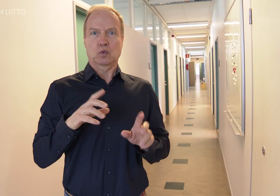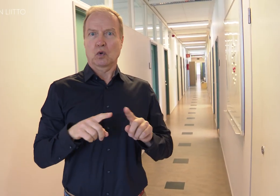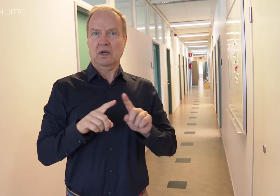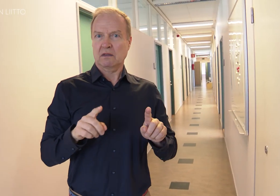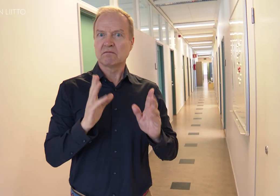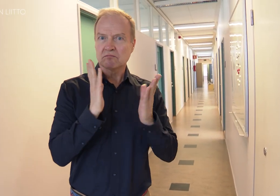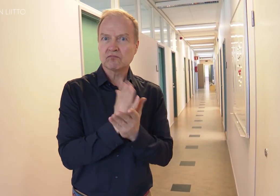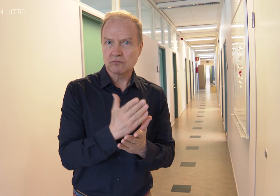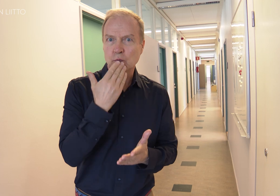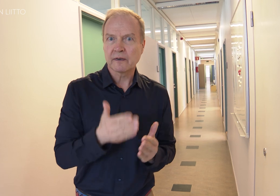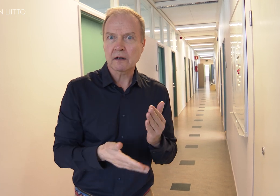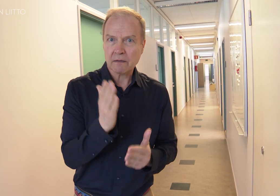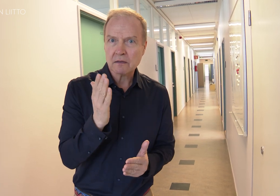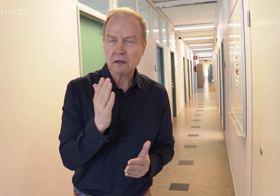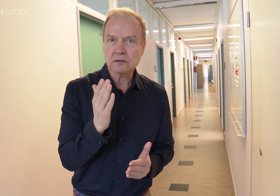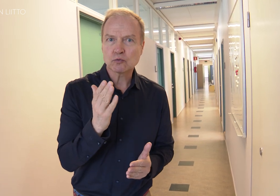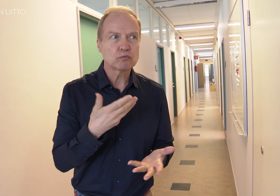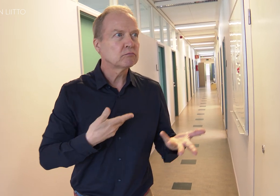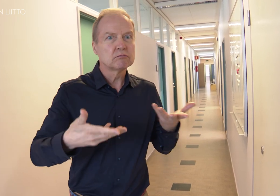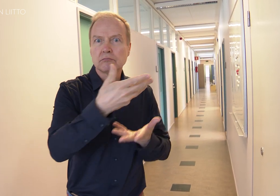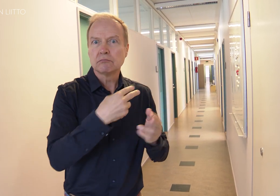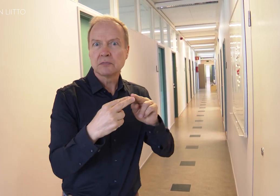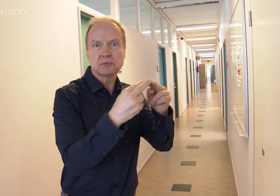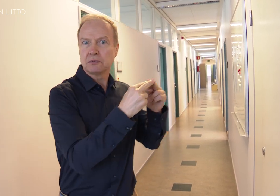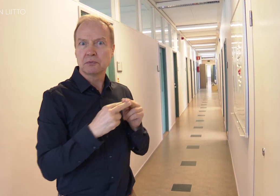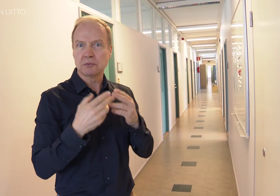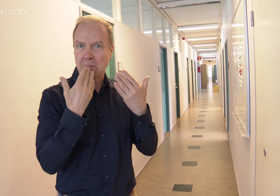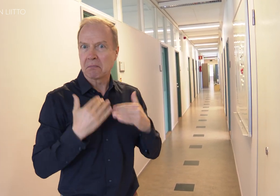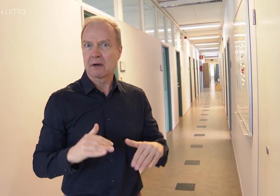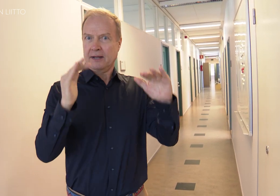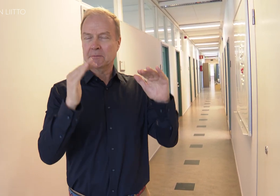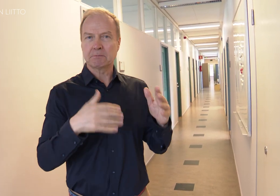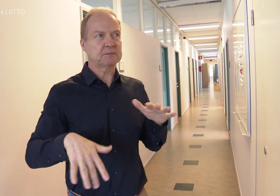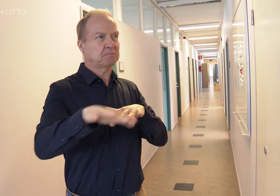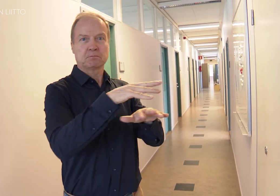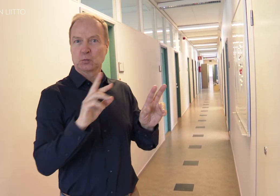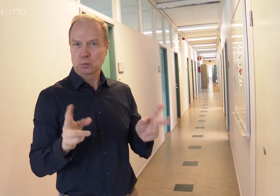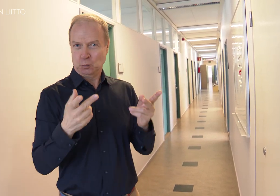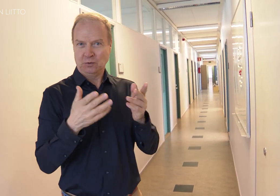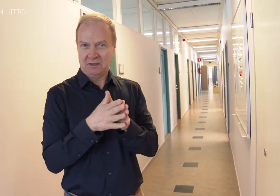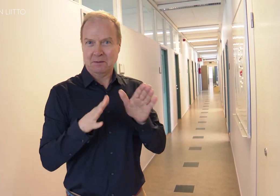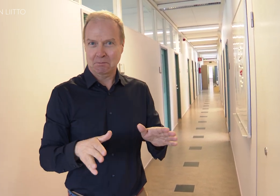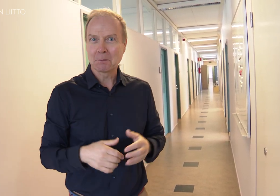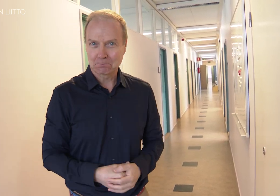Tämä tuntui heti hyvältä ratkaisulta. Vuorovaikutus toimii paremmin ja olemme tiiviimmin tekemisissä.